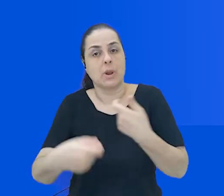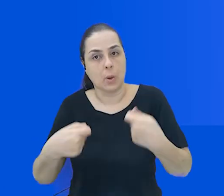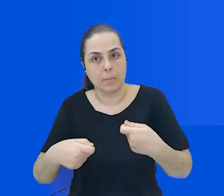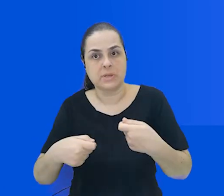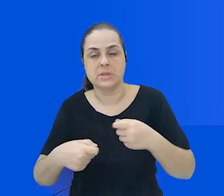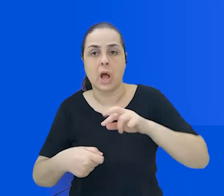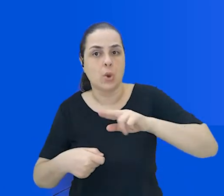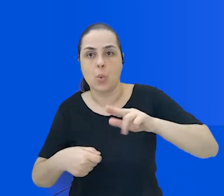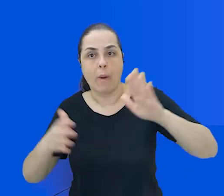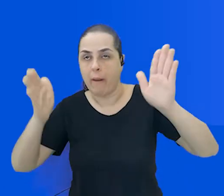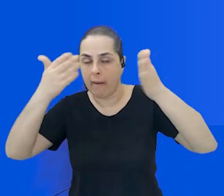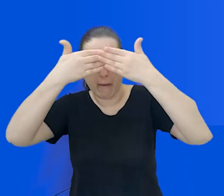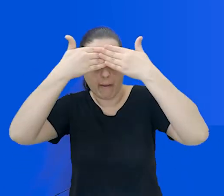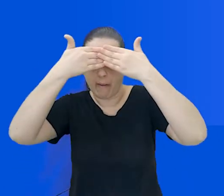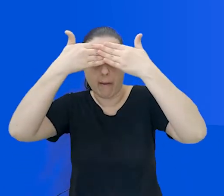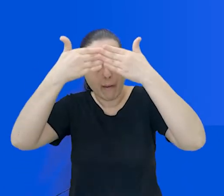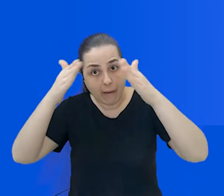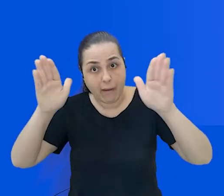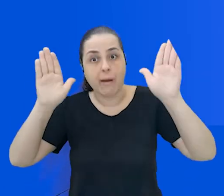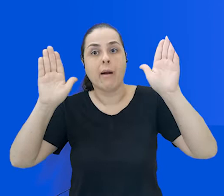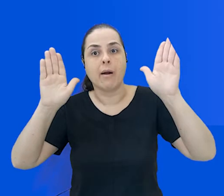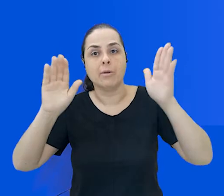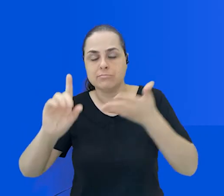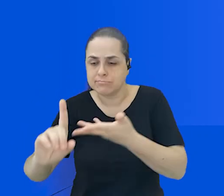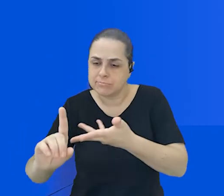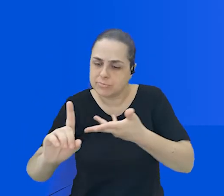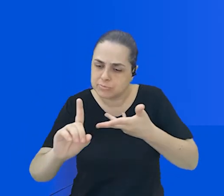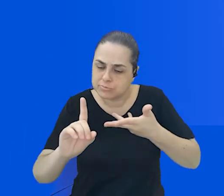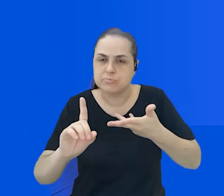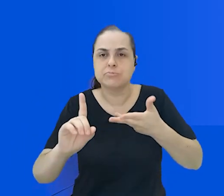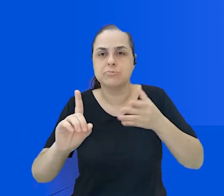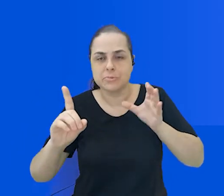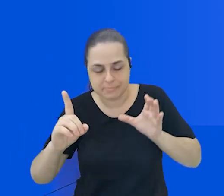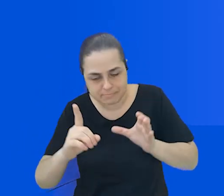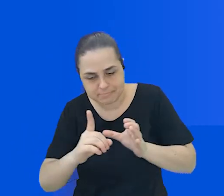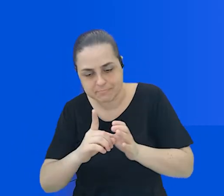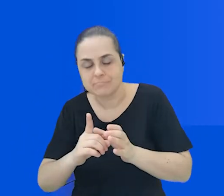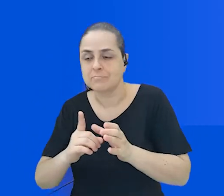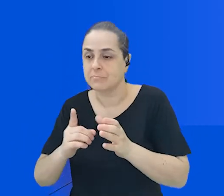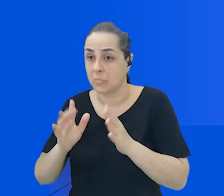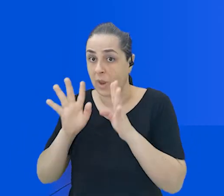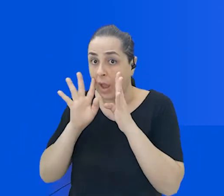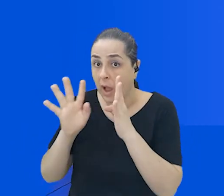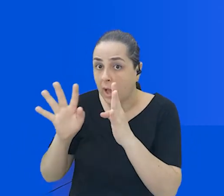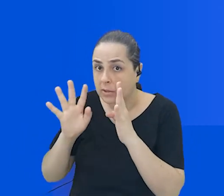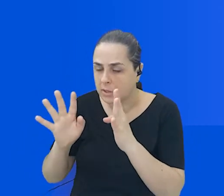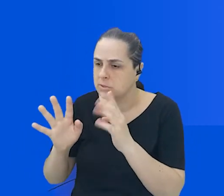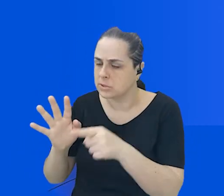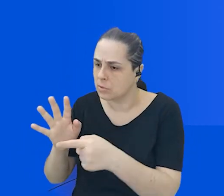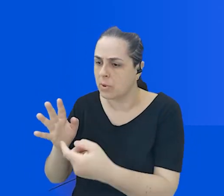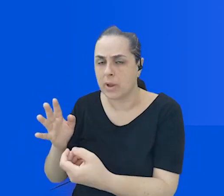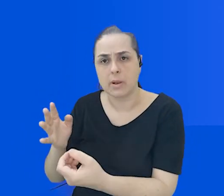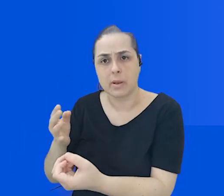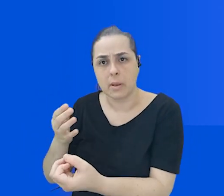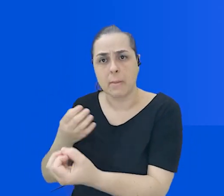e sim acolher e ofertar de repente uma escuta. Nada como uma escuta acolhedora também pra gente